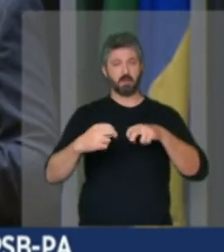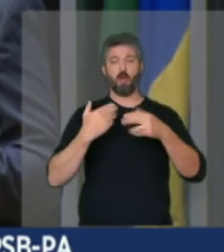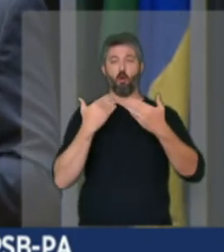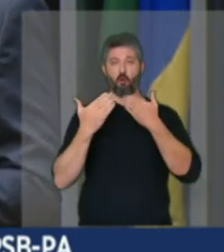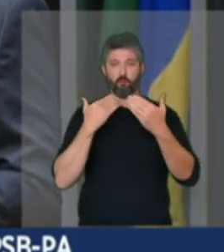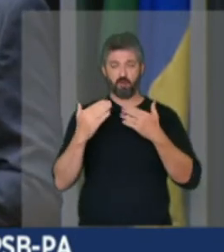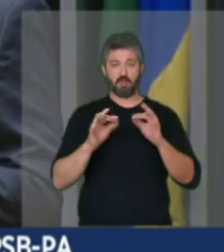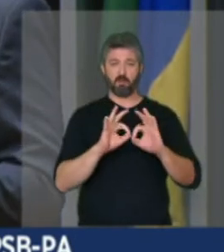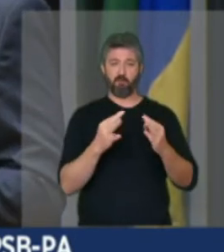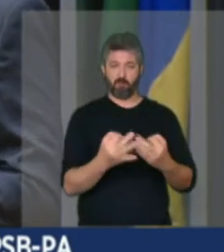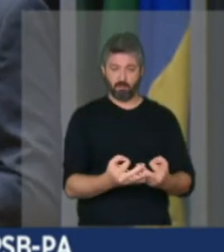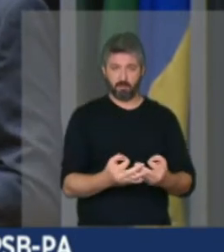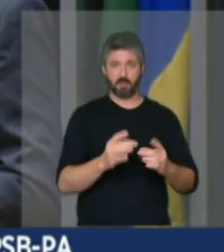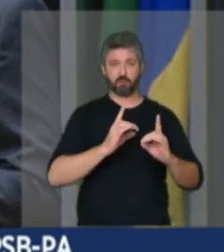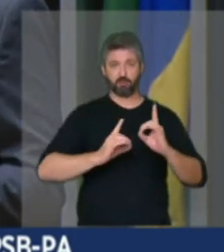SENTEM COM ESSAS FAMÍLIAS, DIALOGUEM E ENCONTREM UM